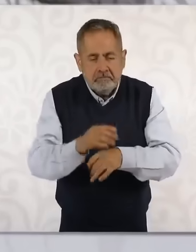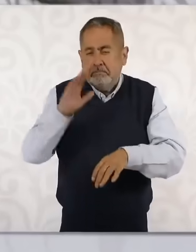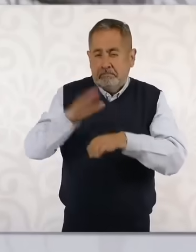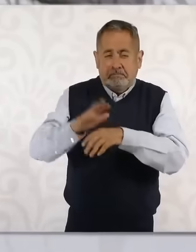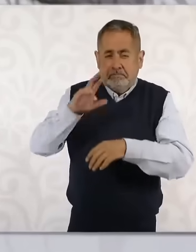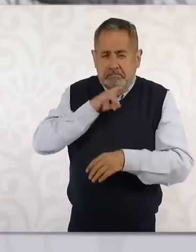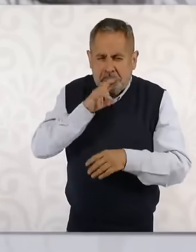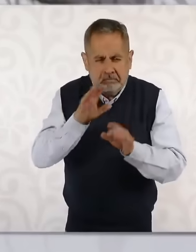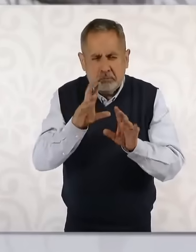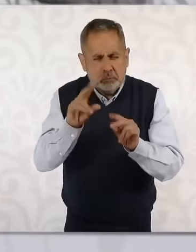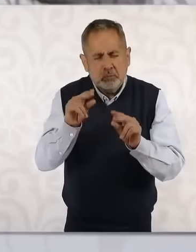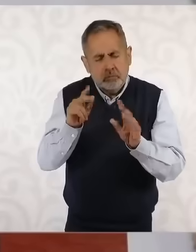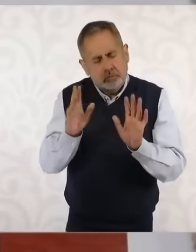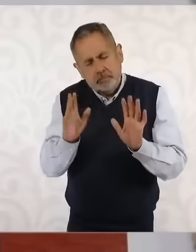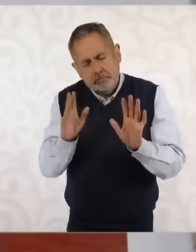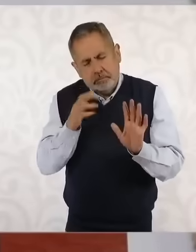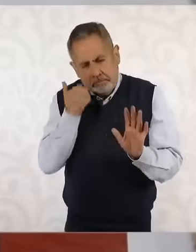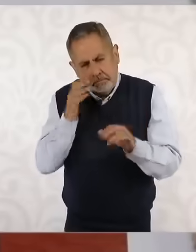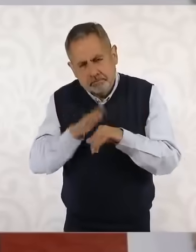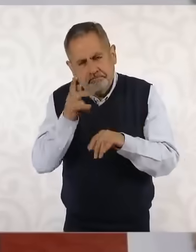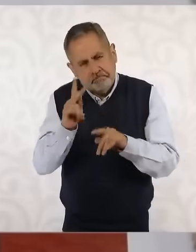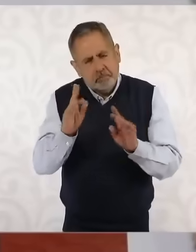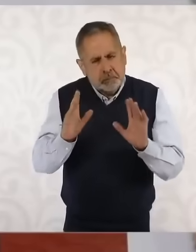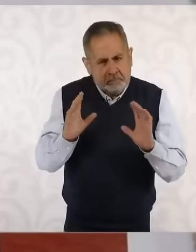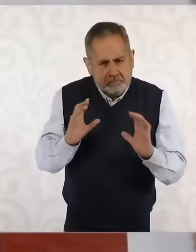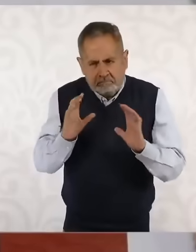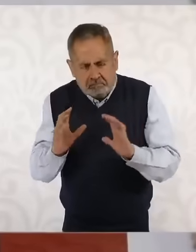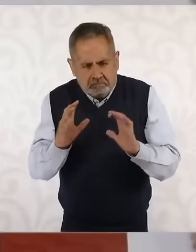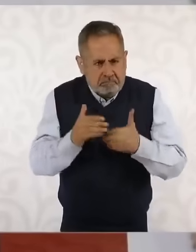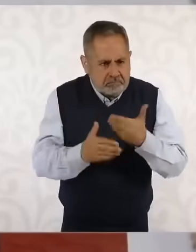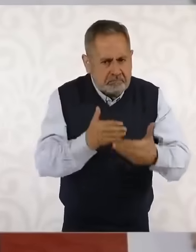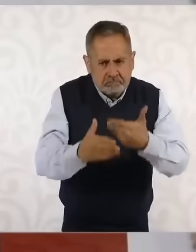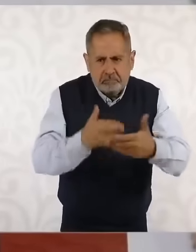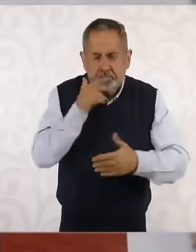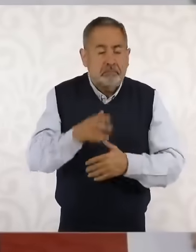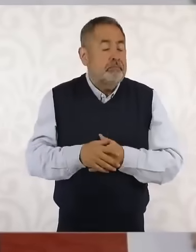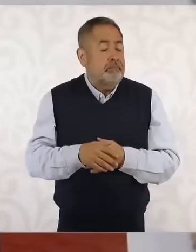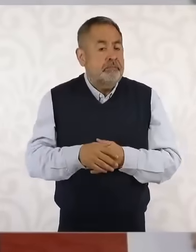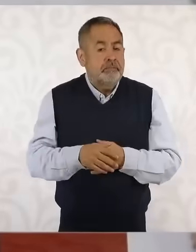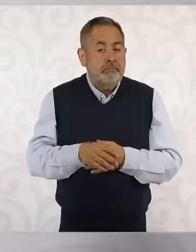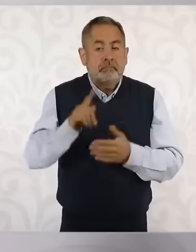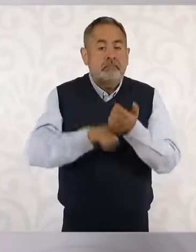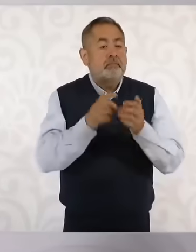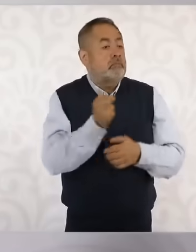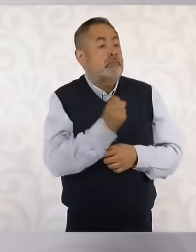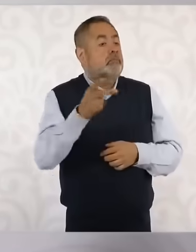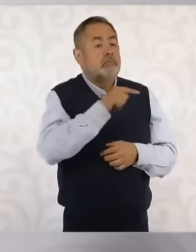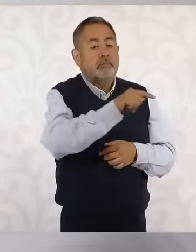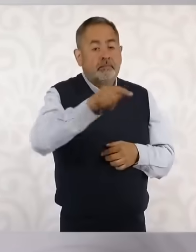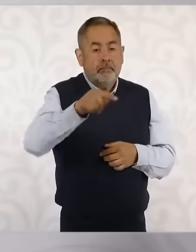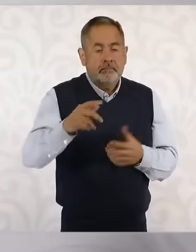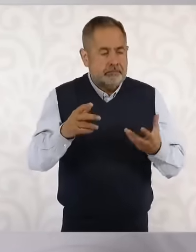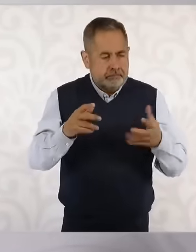hay algunos avances y con relación a las personas que en su momento participaron en el G, pues se va